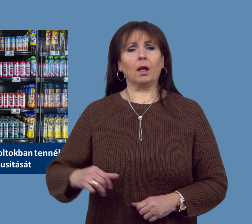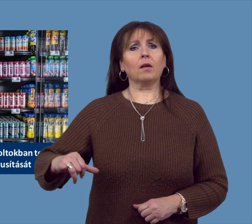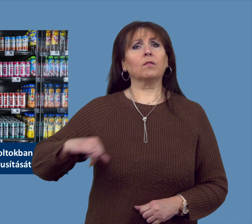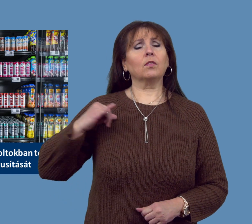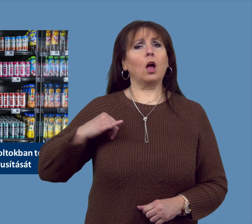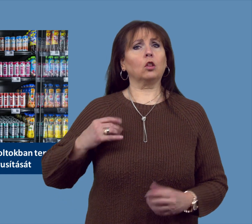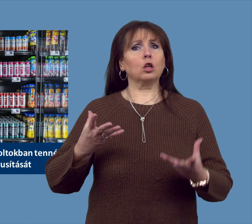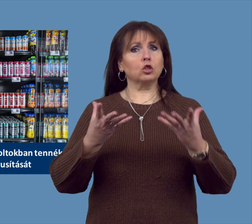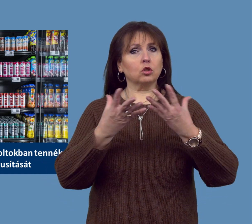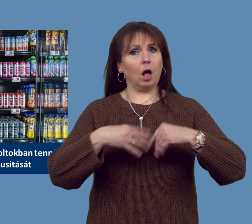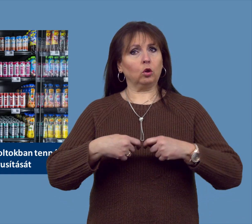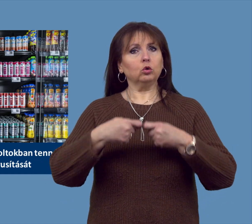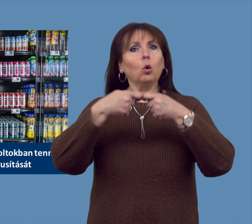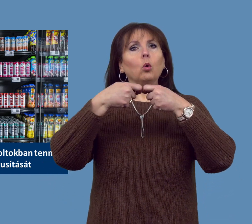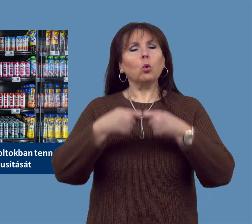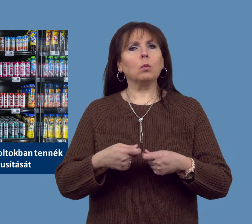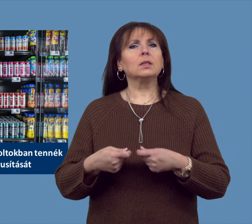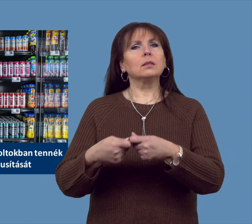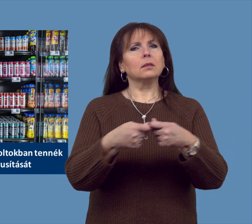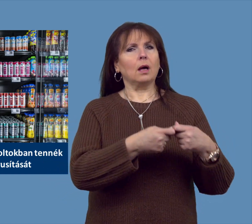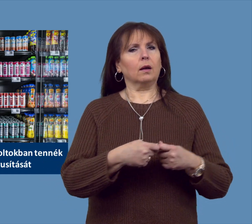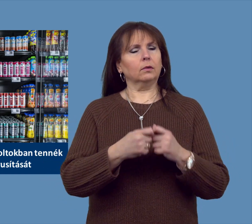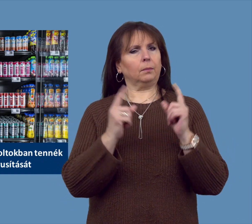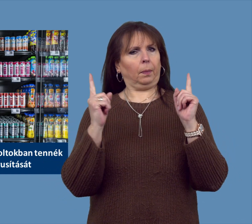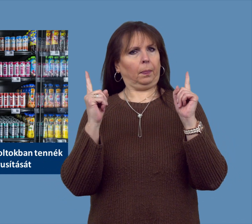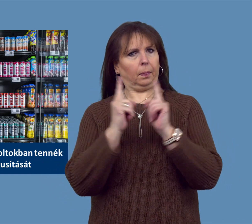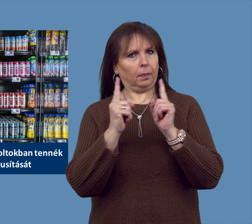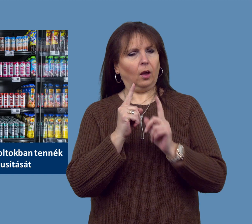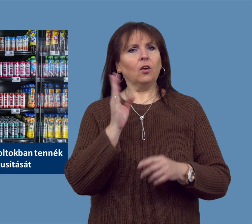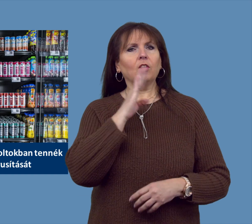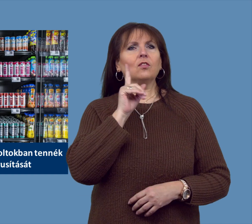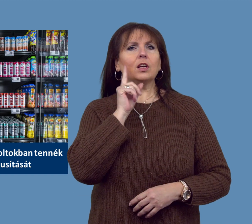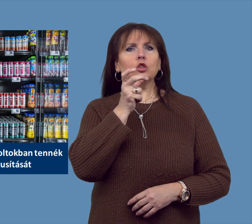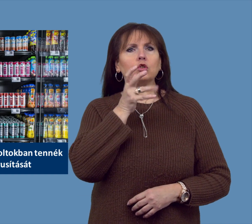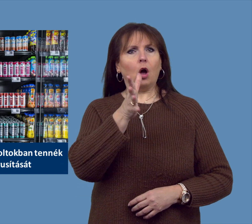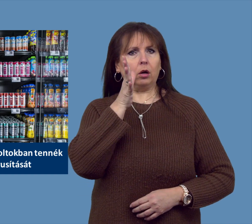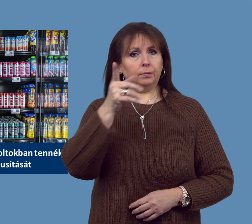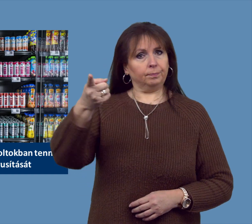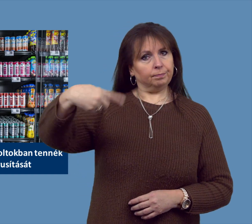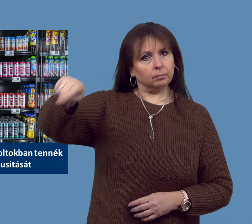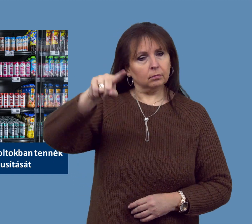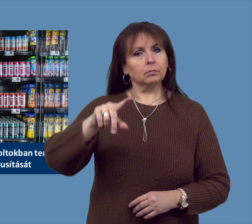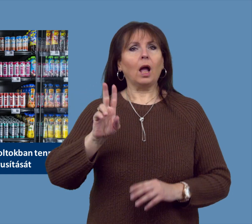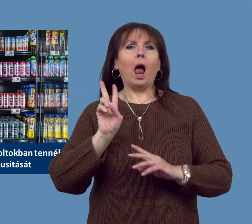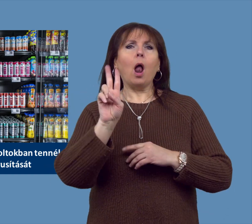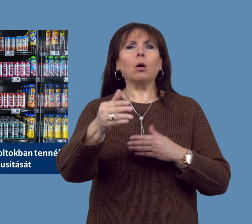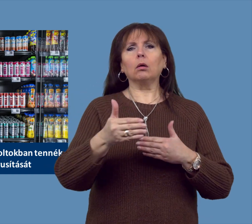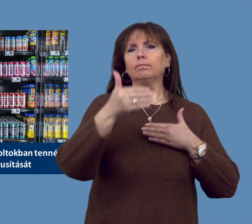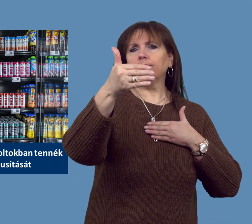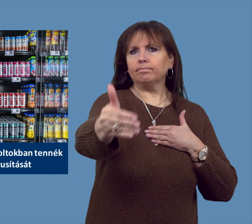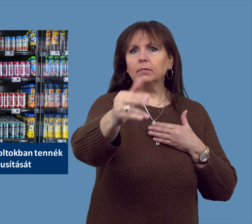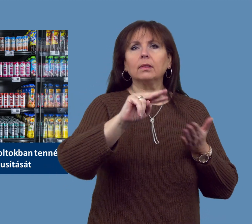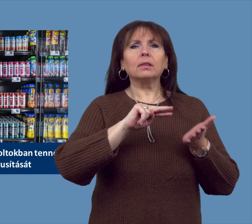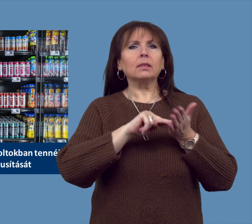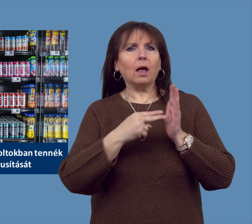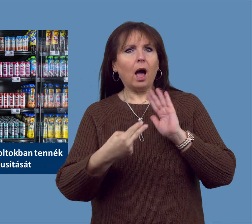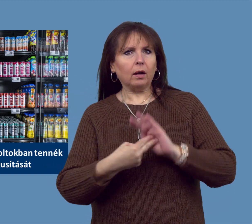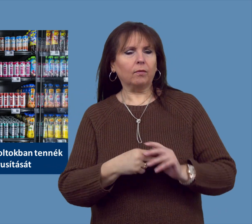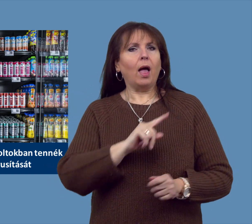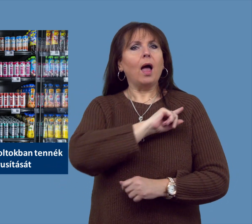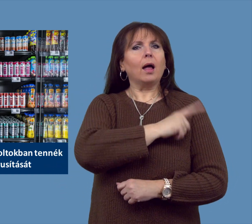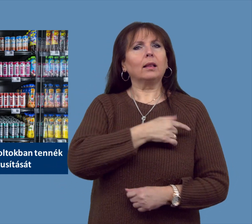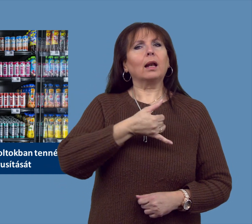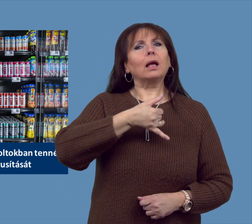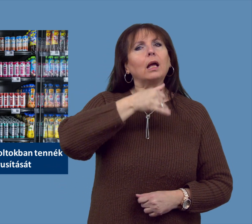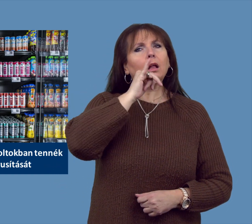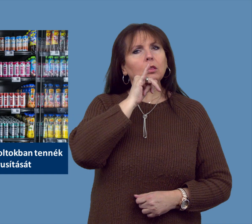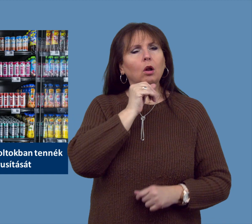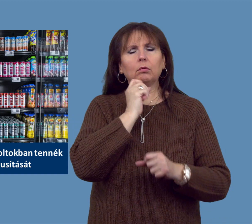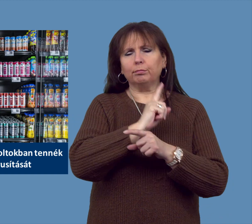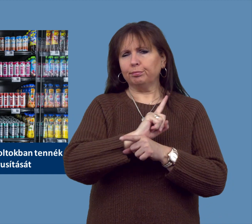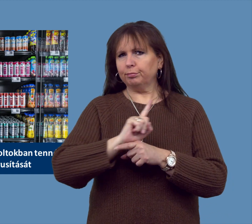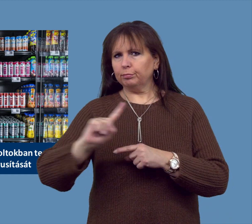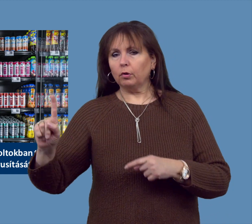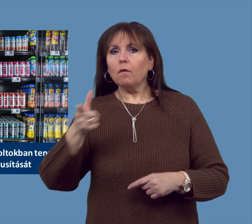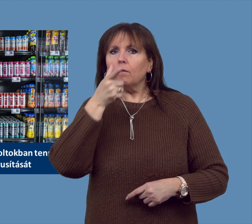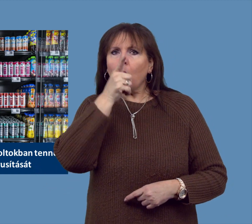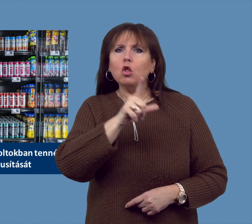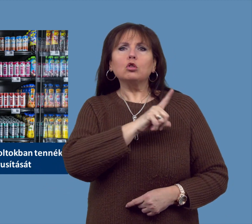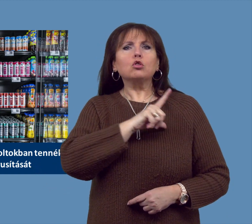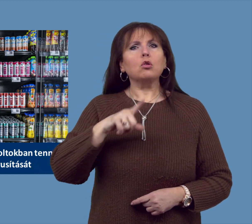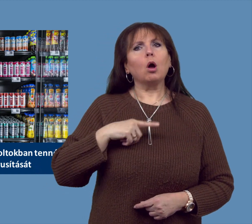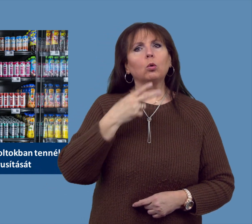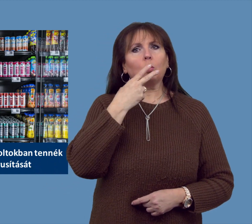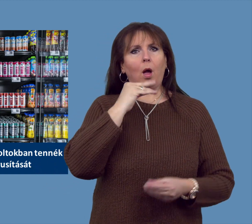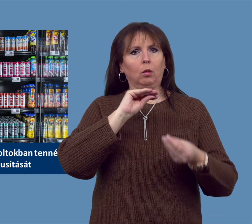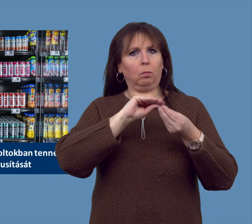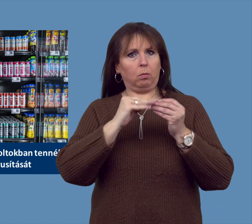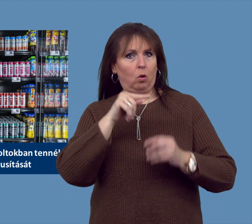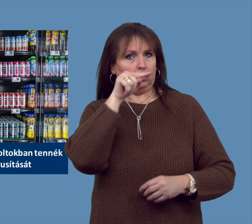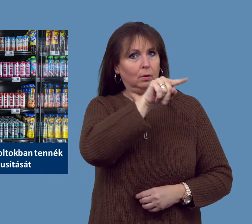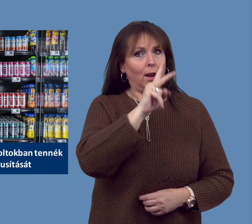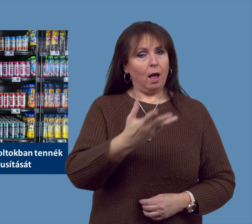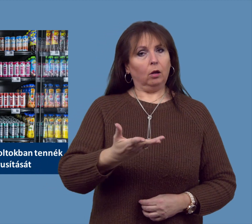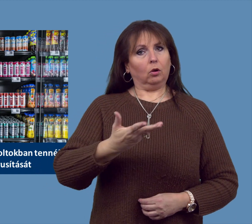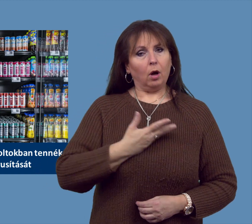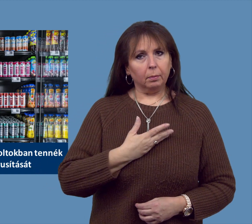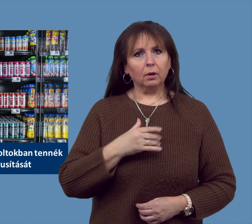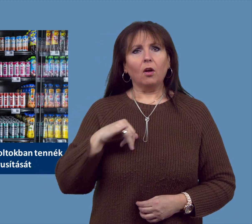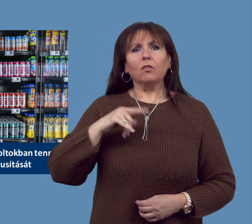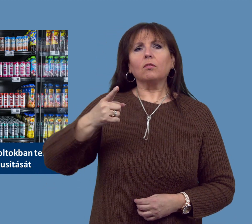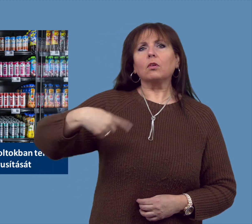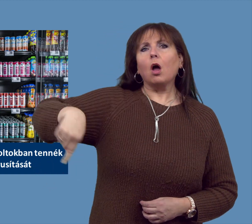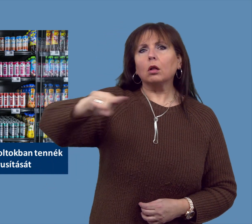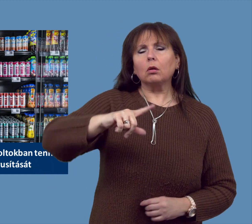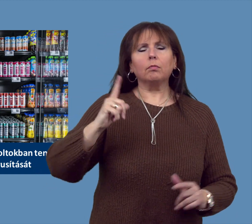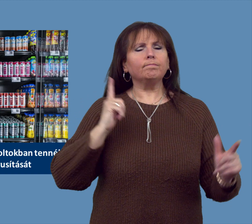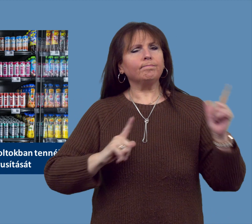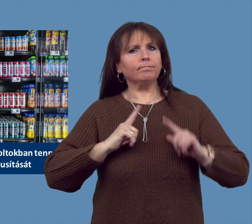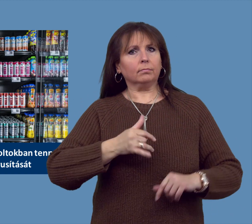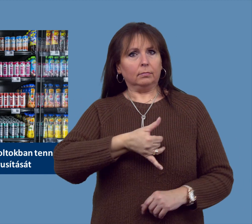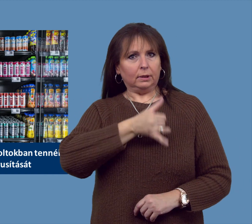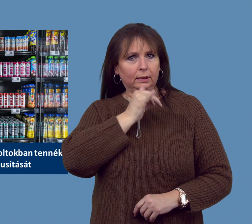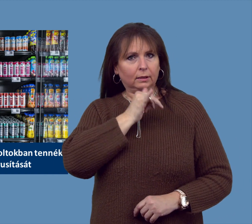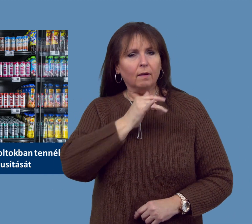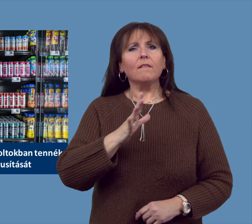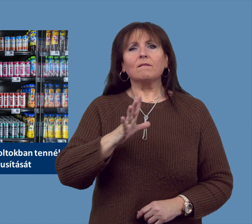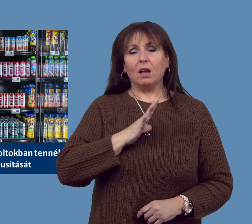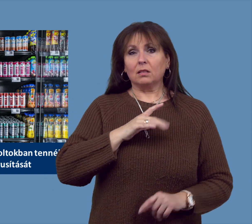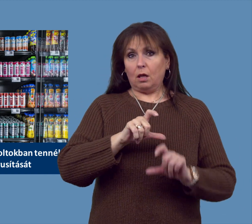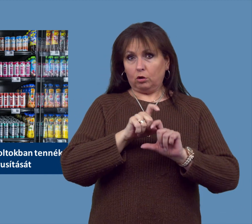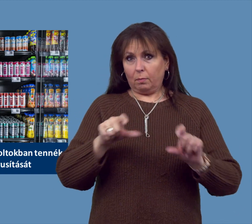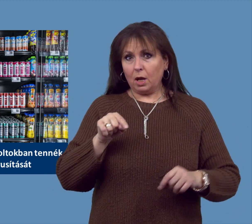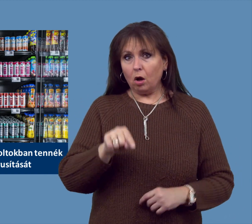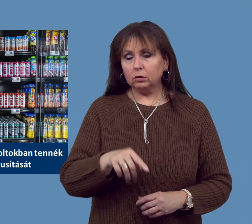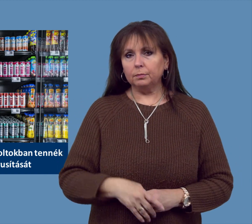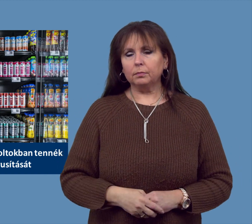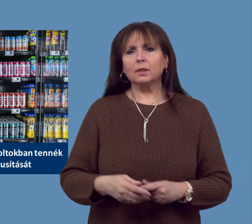A kiskorúakra való veszélyességükre hivatkozva csak a nemzeti dohányboltokban tenné lehetővé az energiaitalok vásárlását a Fiatal Családosok Klubja (FICSAK).